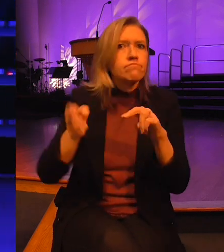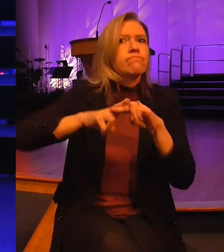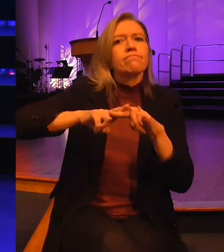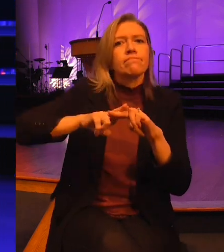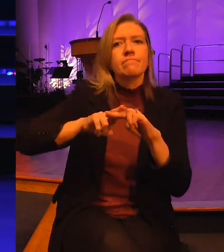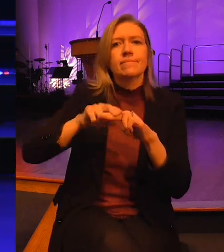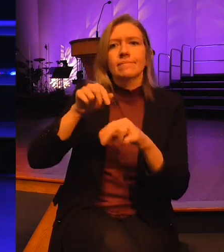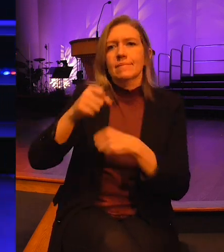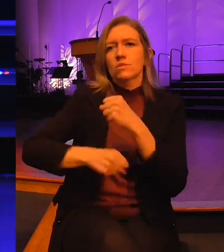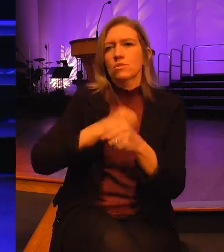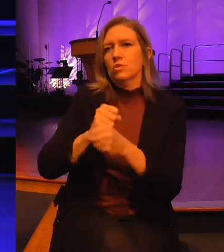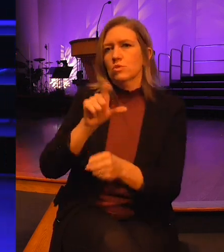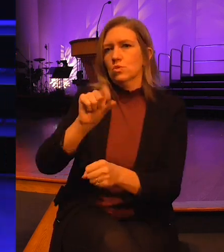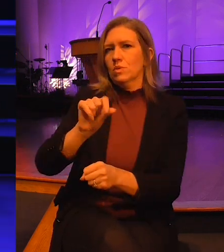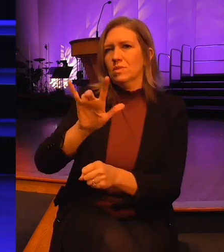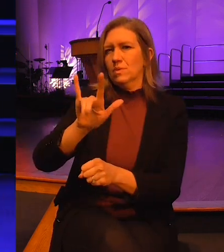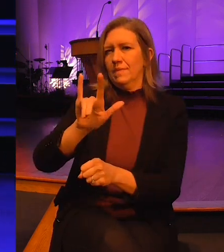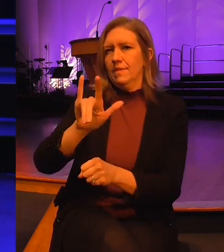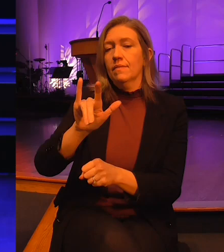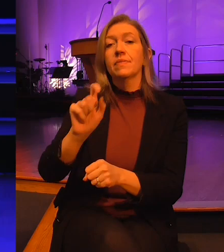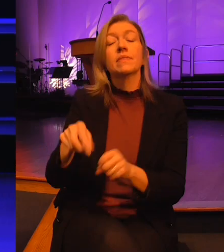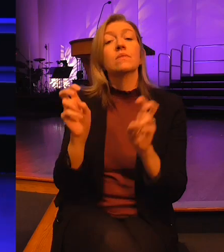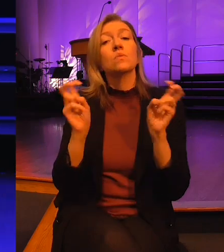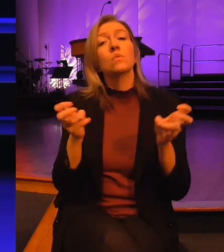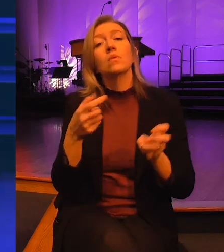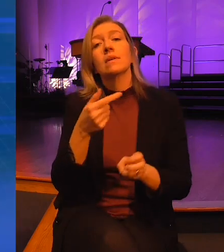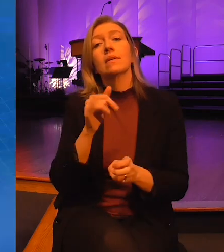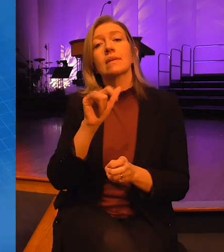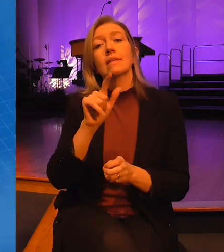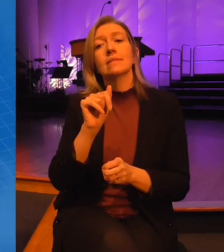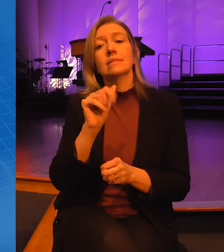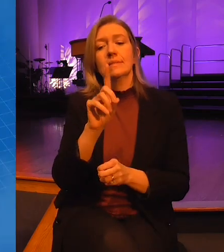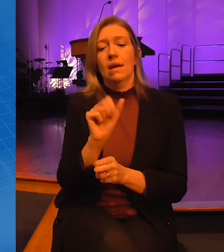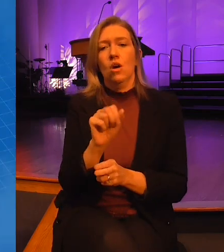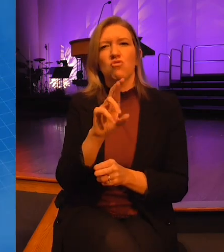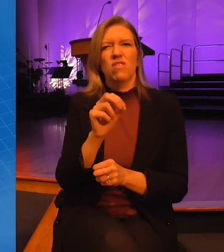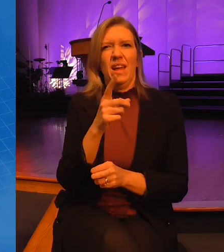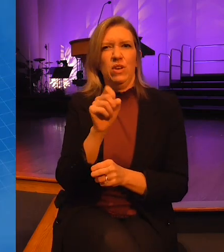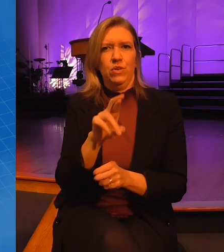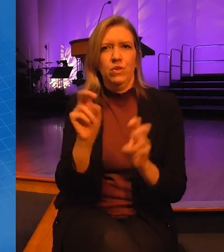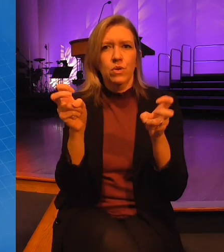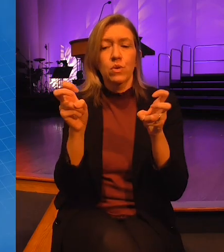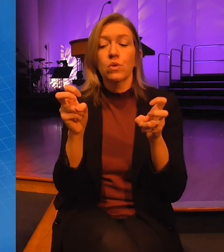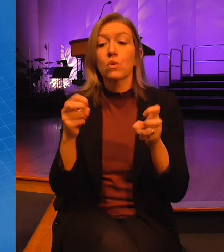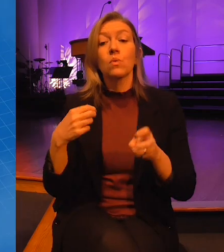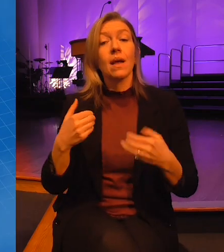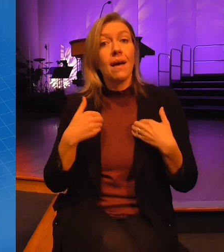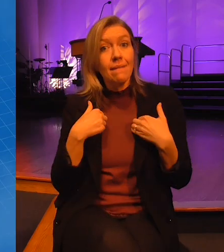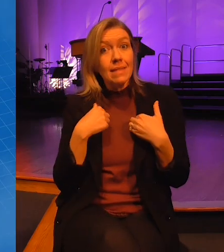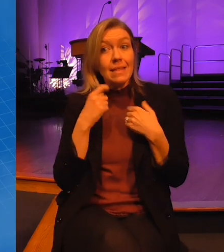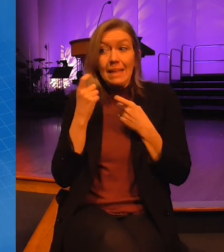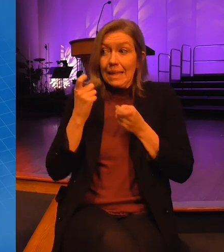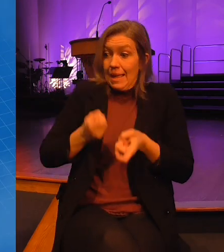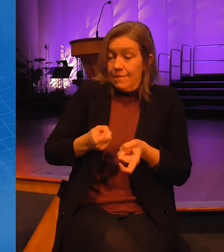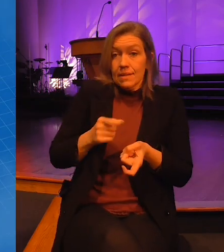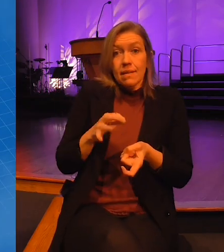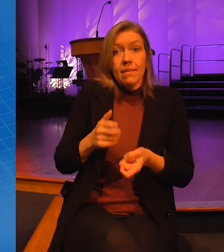cita guía de Gilda Radner. Si bien tenemos el don de la vida, me parece que la única tragedia